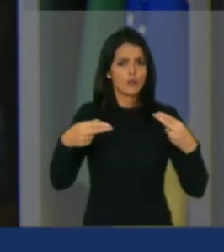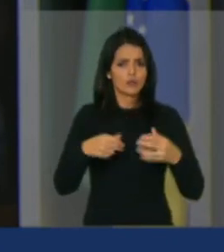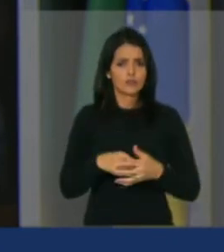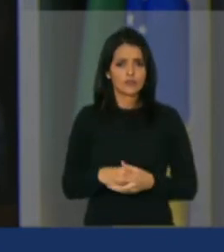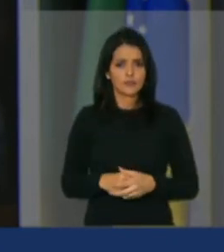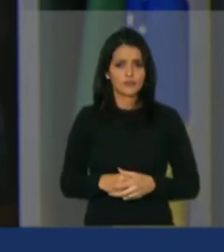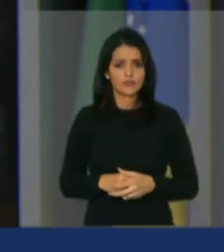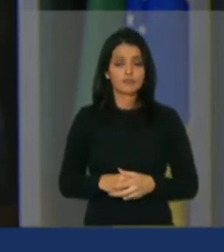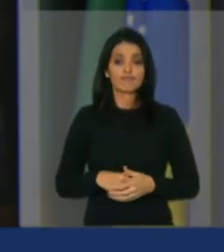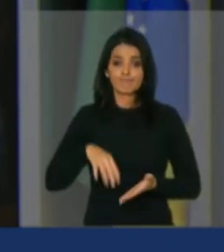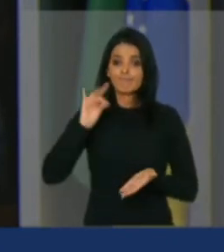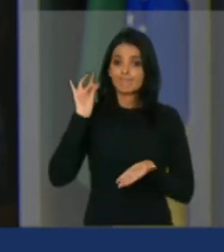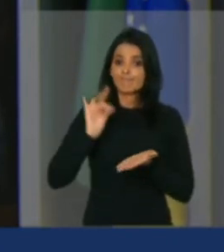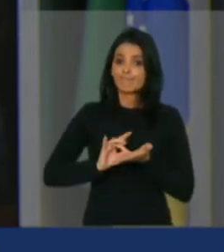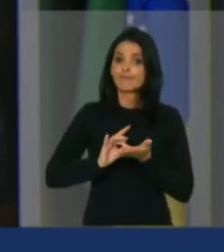REALMENTE FELIZ NESTE MOMENTO,